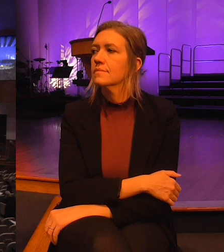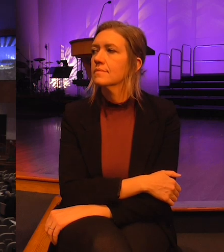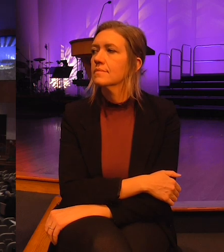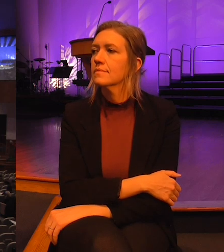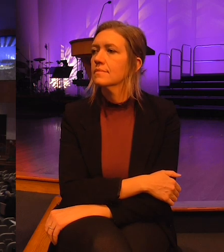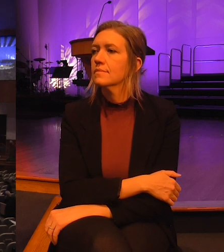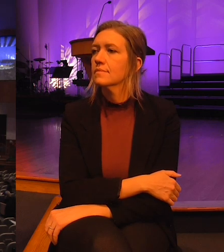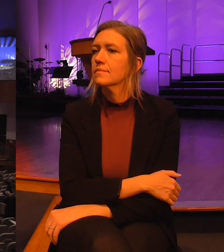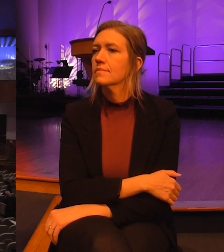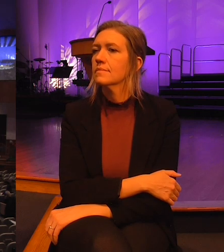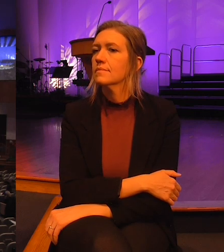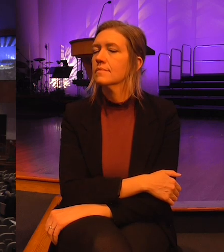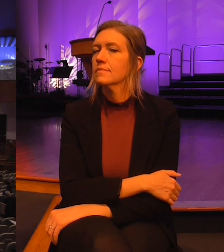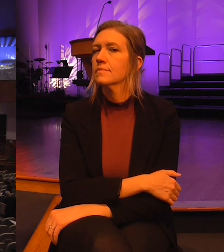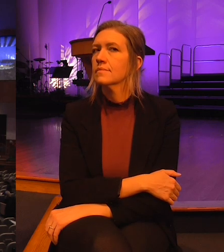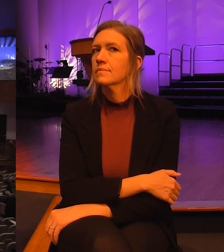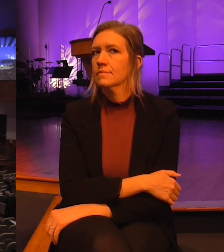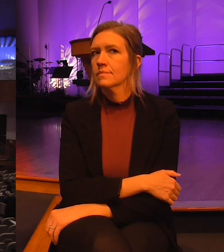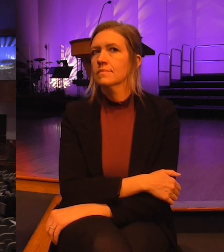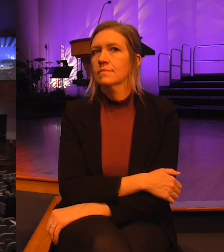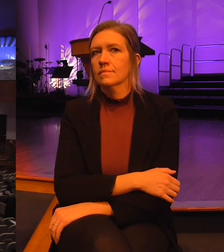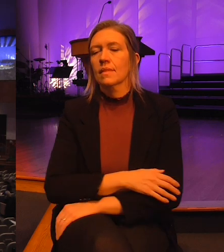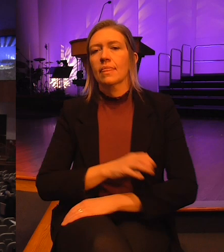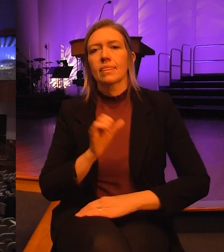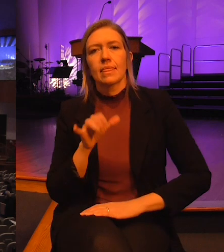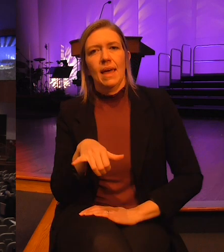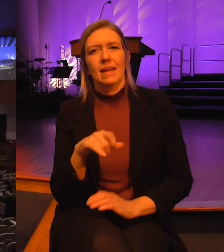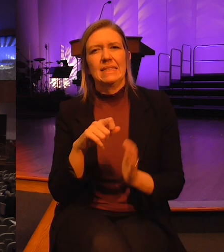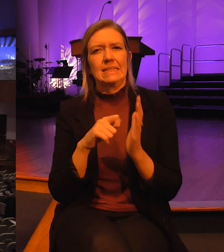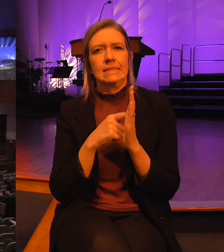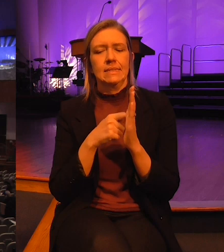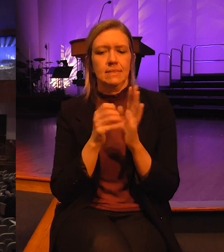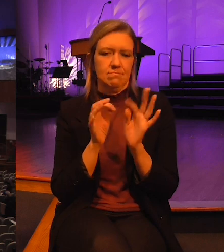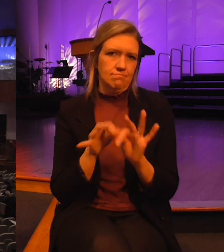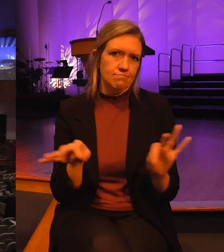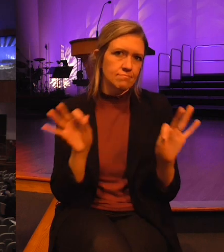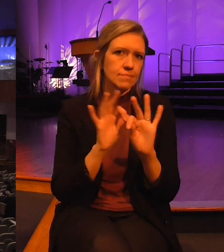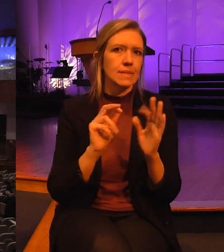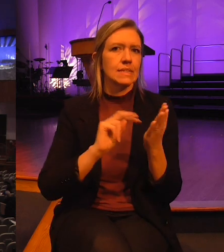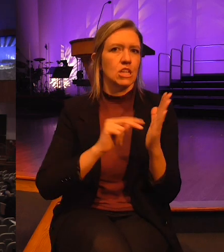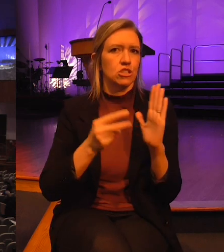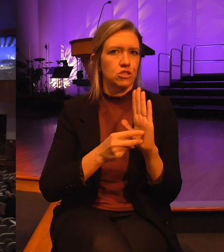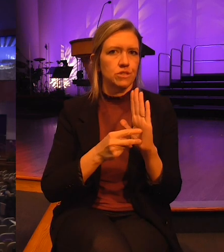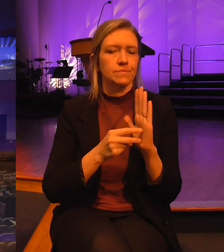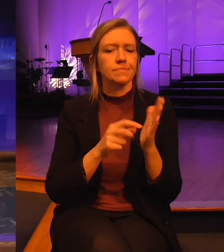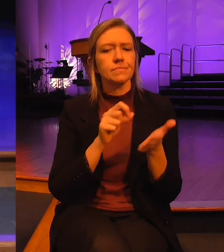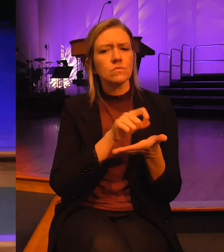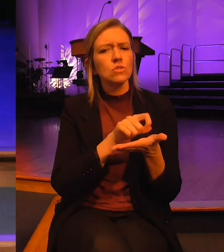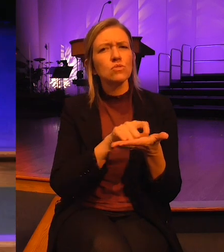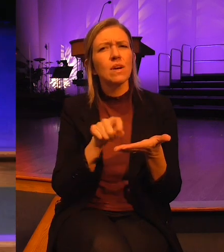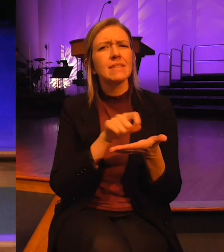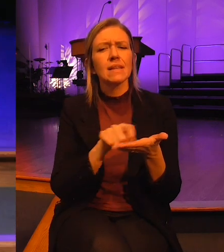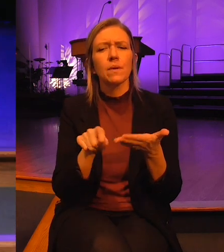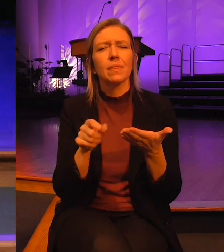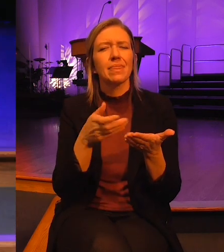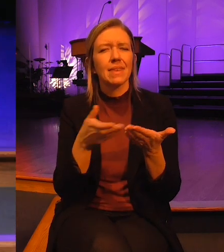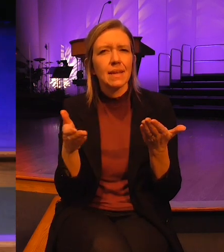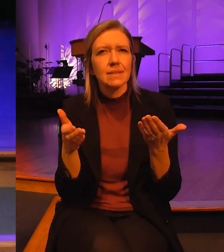y nosotros Simplemente tomaré esa intención clave y, a la luz de ella, escribiré cuáles son algunas de las cosas que me gustaría lograr en esta área en